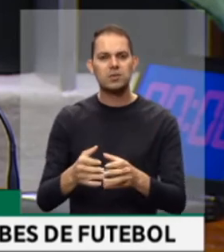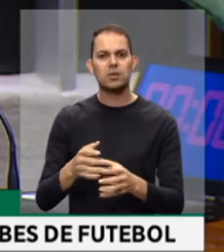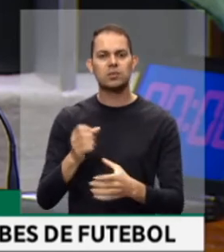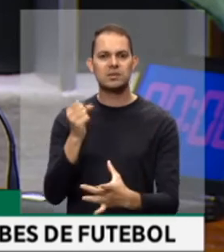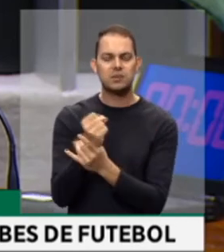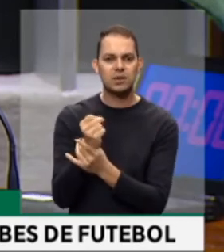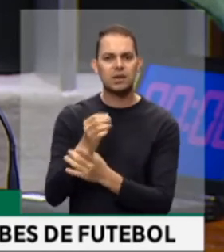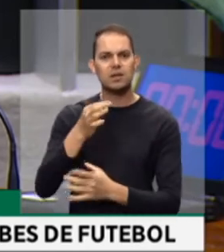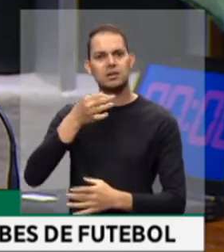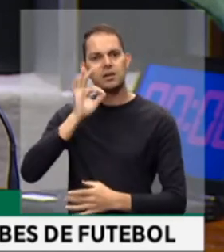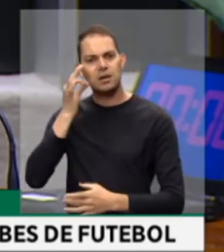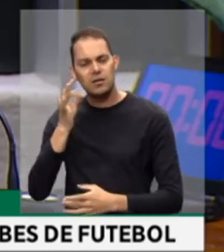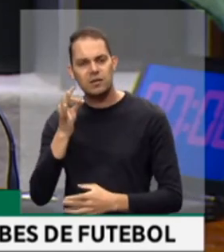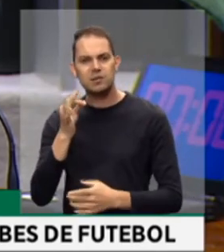DA CASA. [APLAUSOS]. O PESSOAL